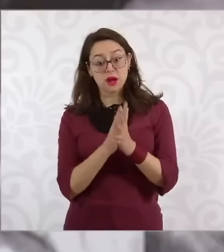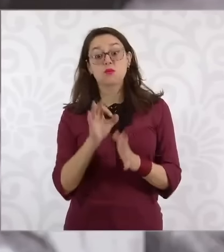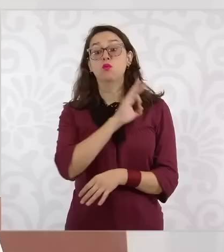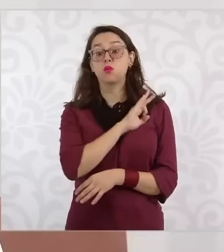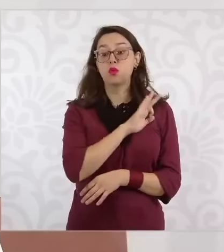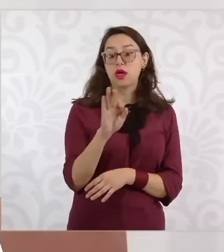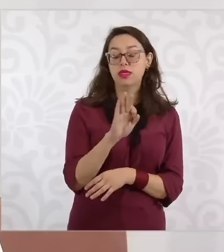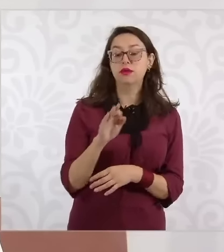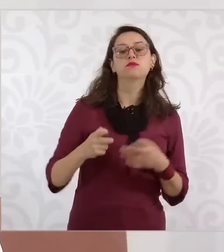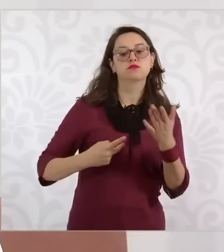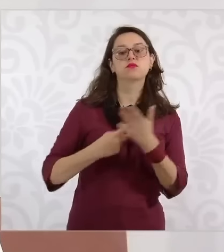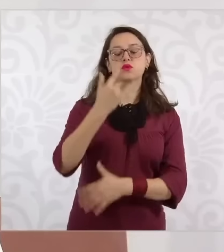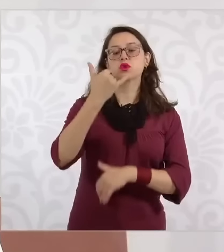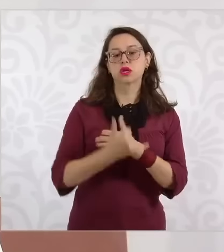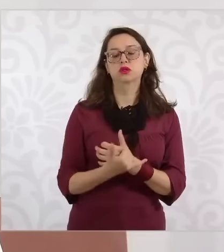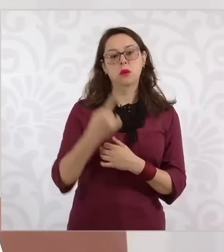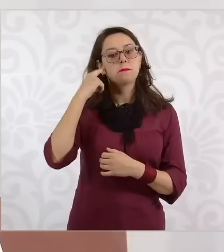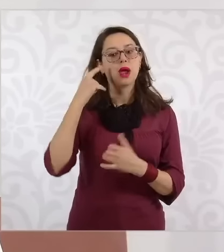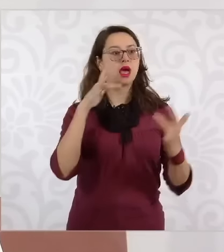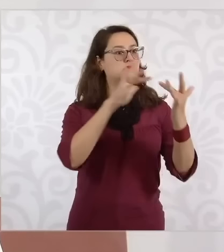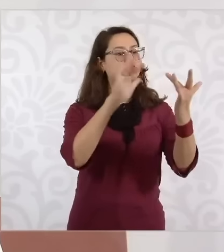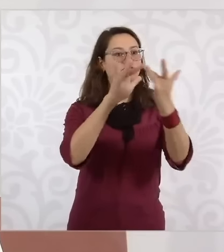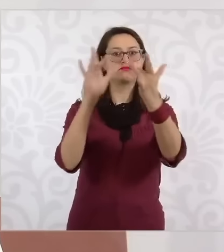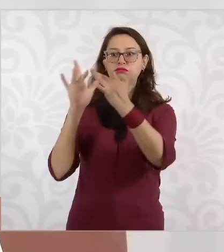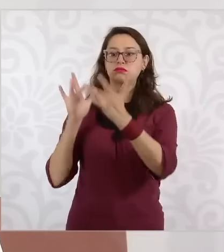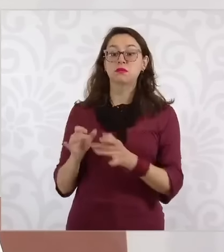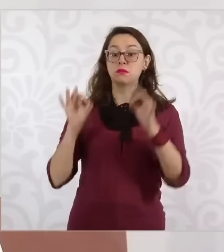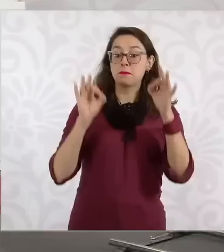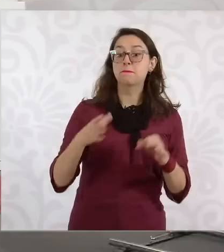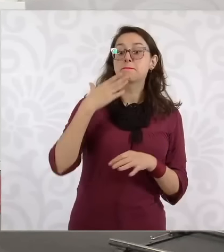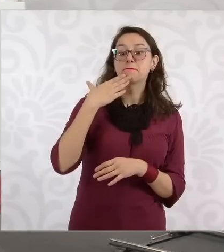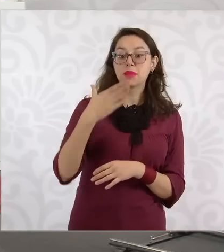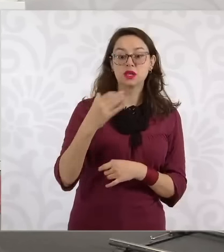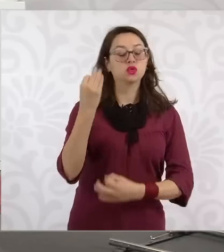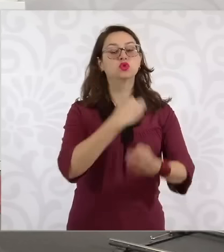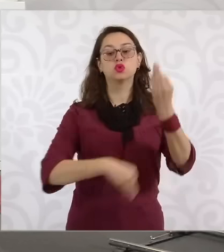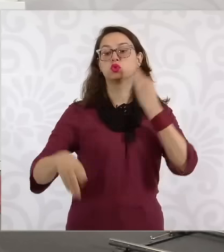realmente mejoren la conectividad de nuestro país y en todo momento cumpliendo con nuestras metas